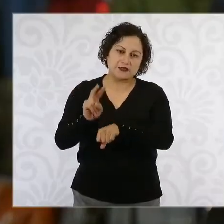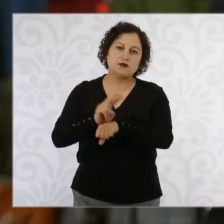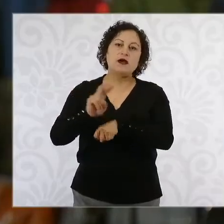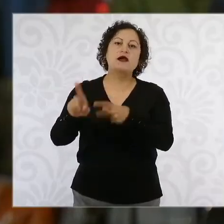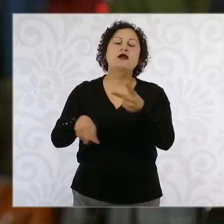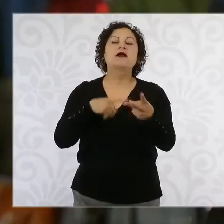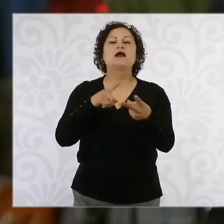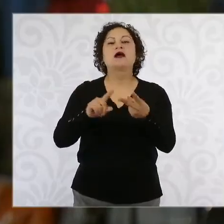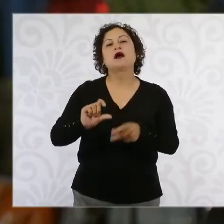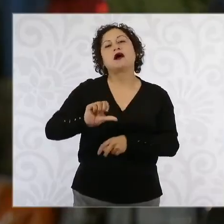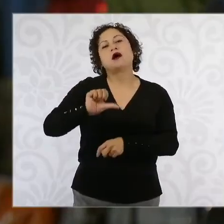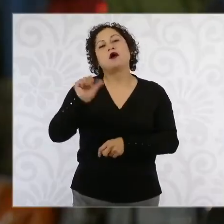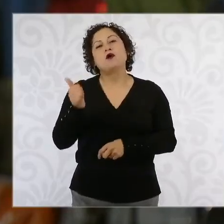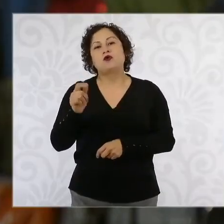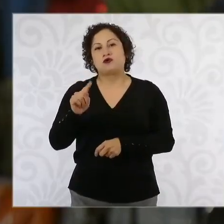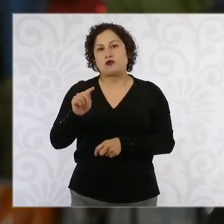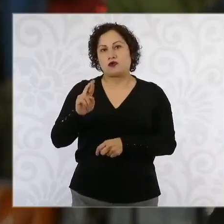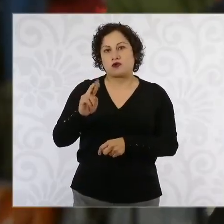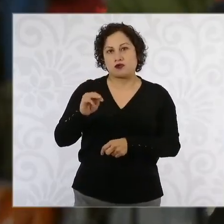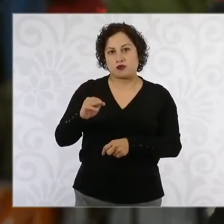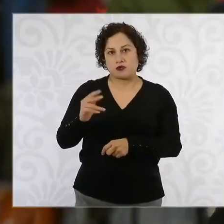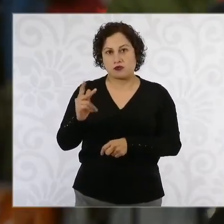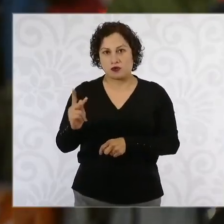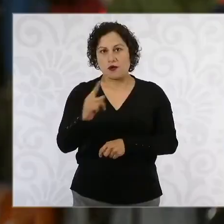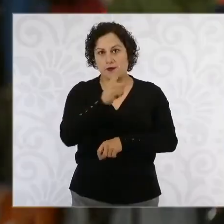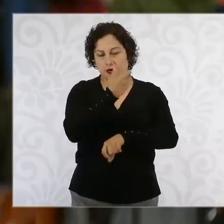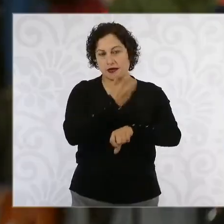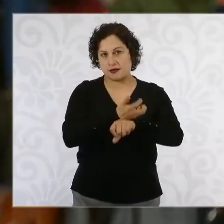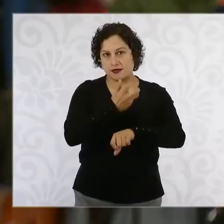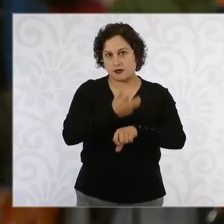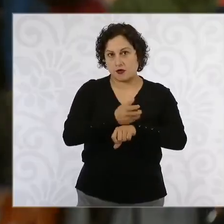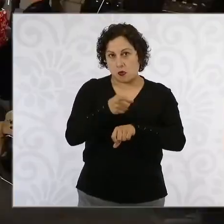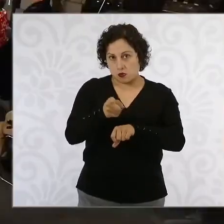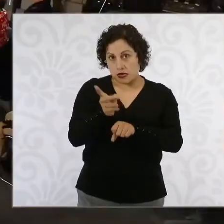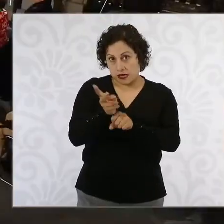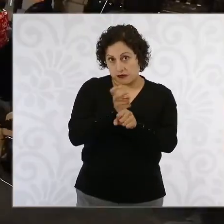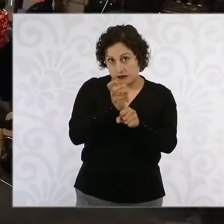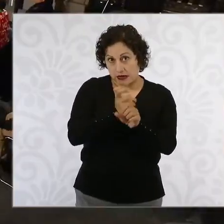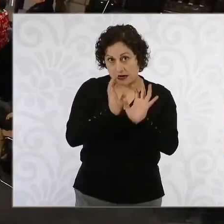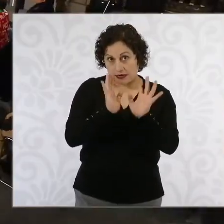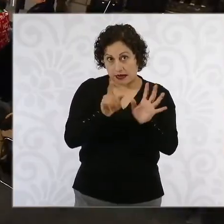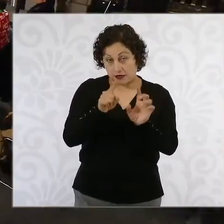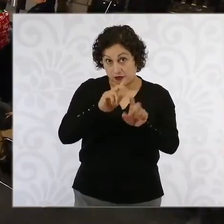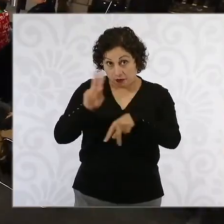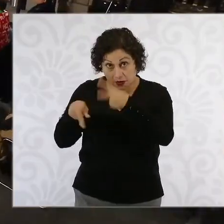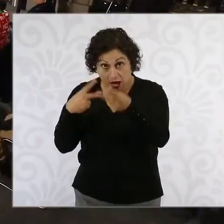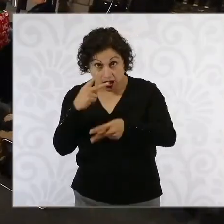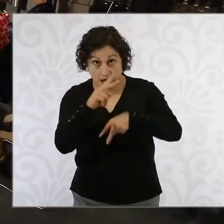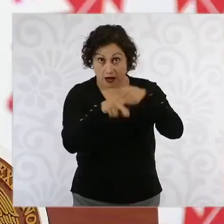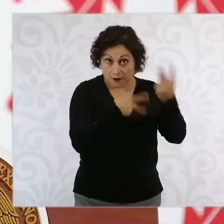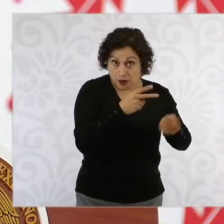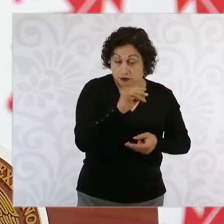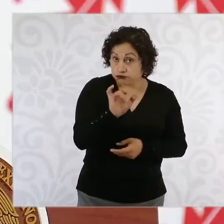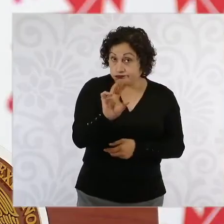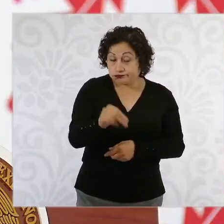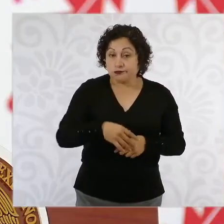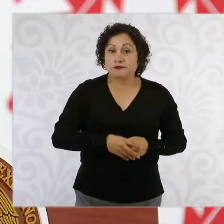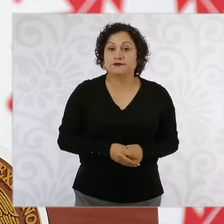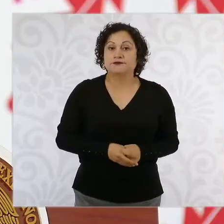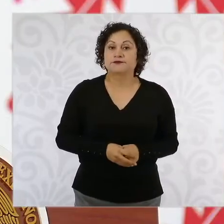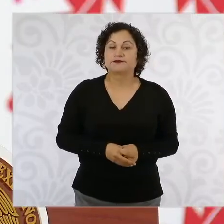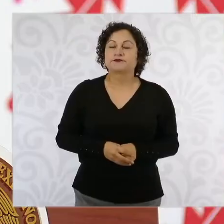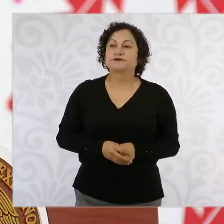fue invitada a estas asunciones Y si piensa ir Sí gracias e en el primer caso va a ir una